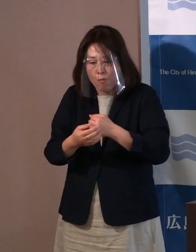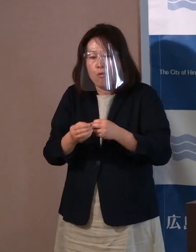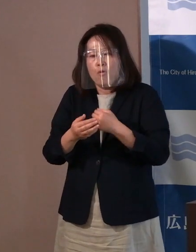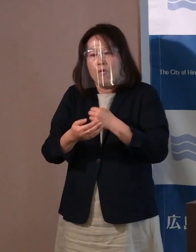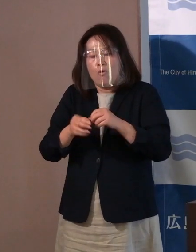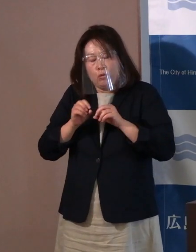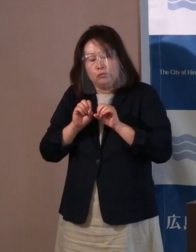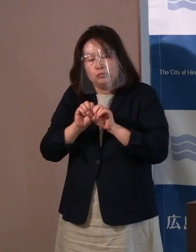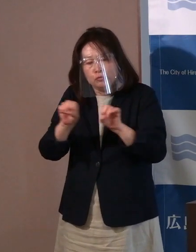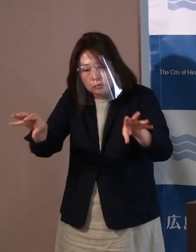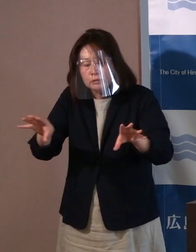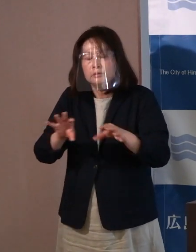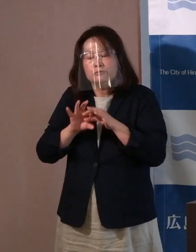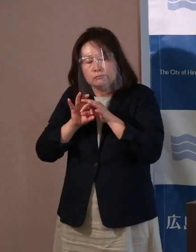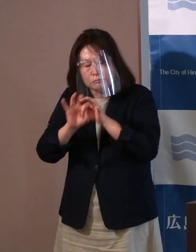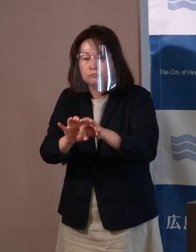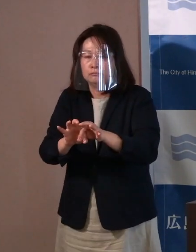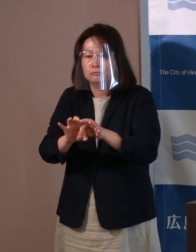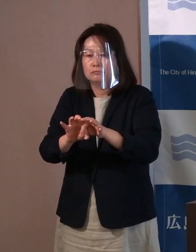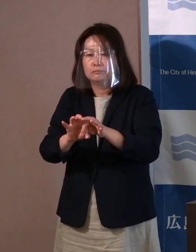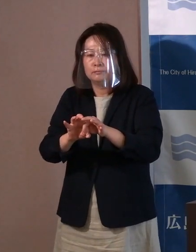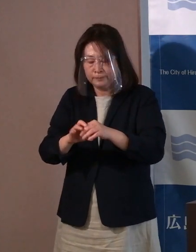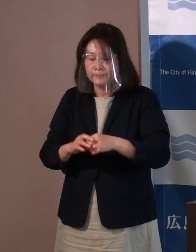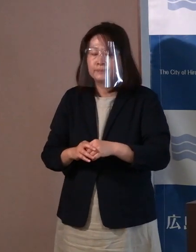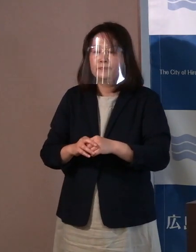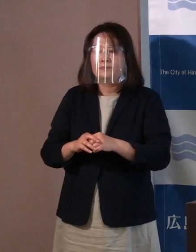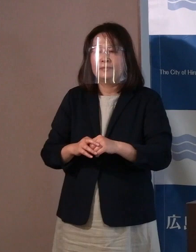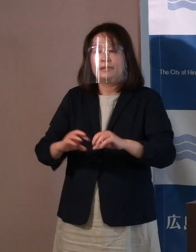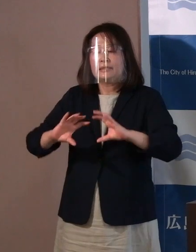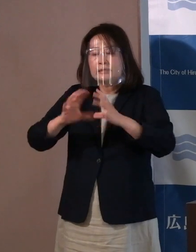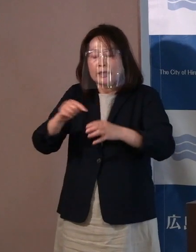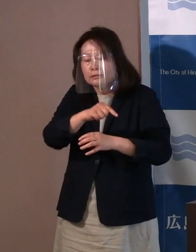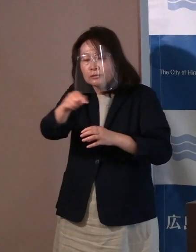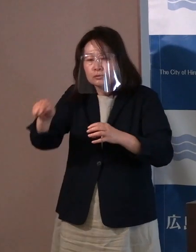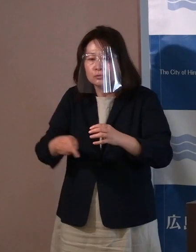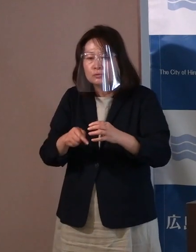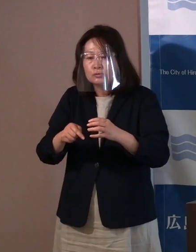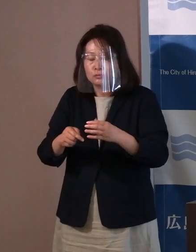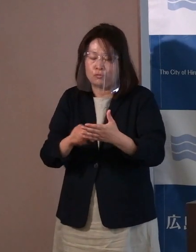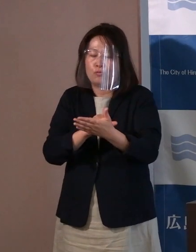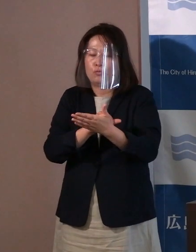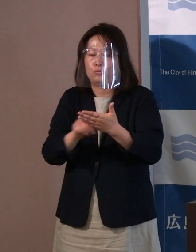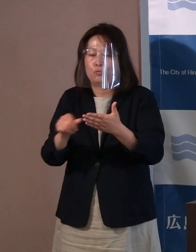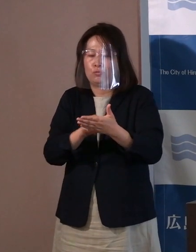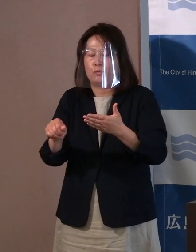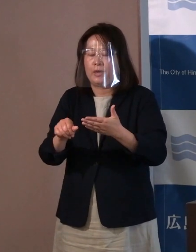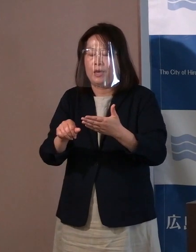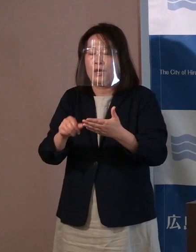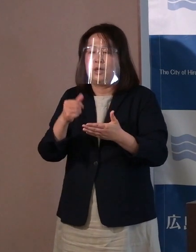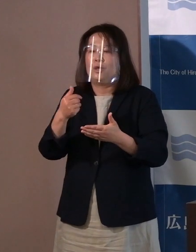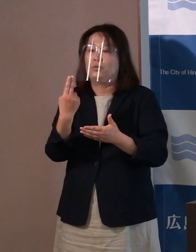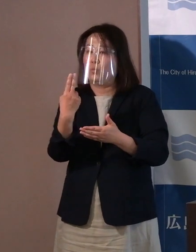そして､世界中の 平和首長会議の加盟都市と一緒になって､